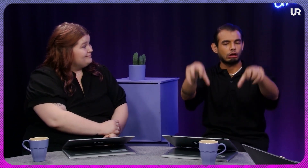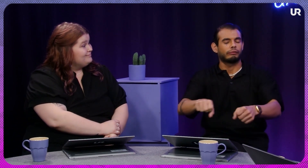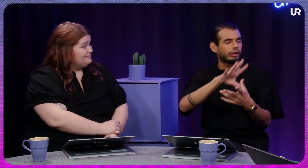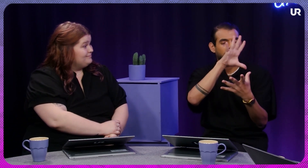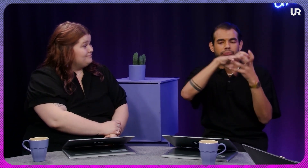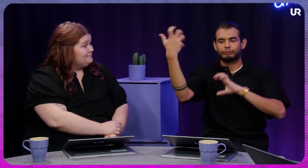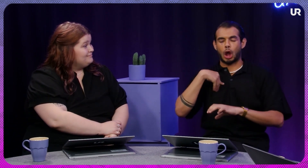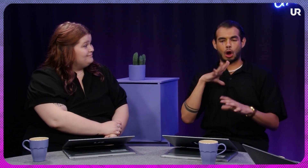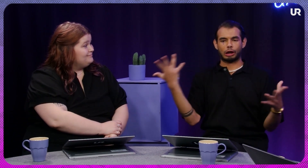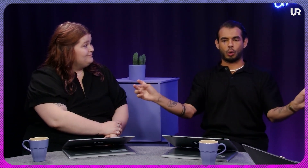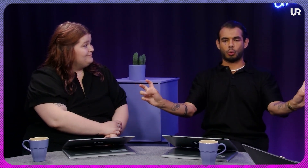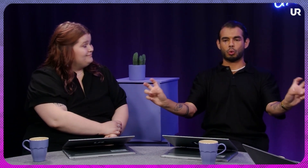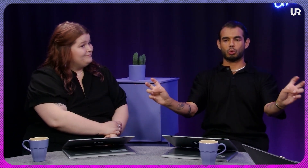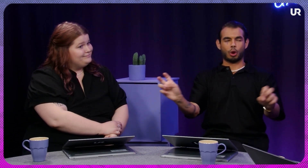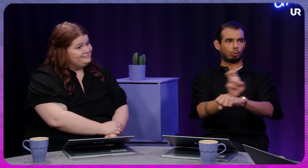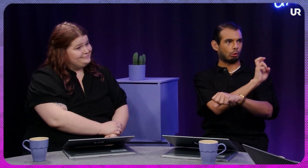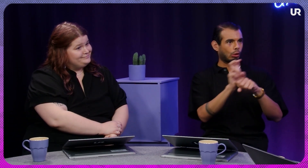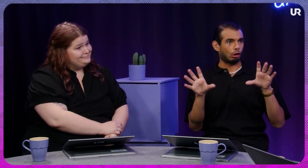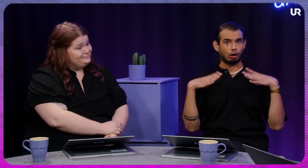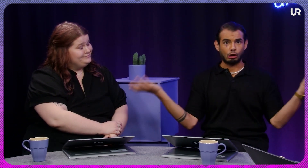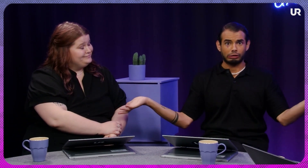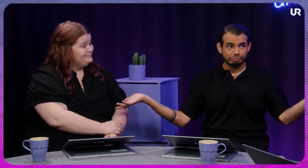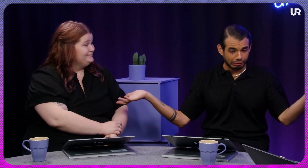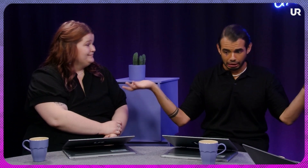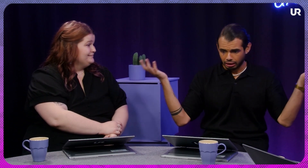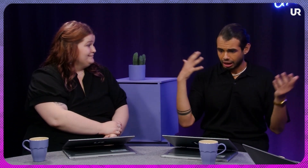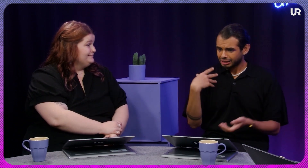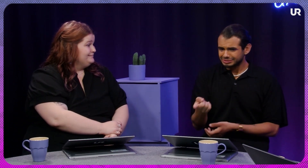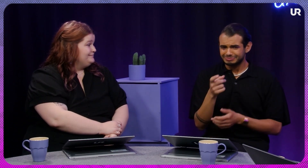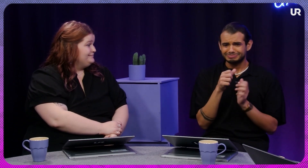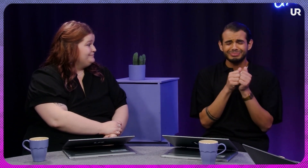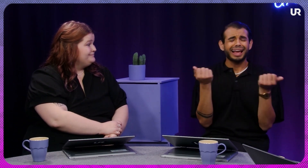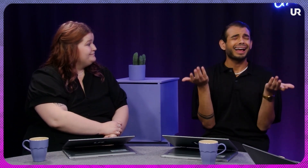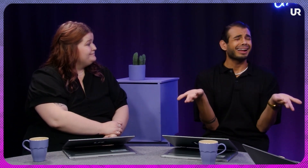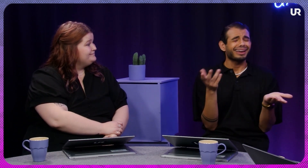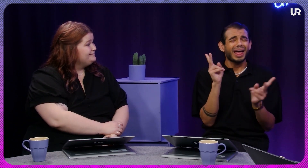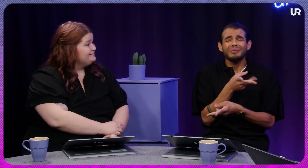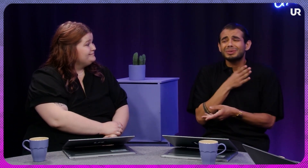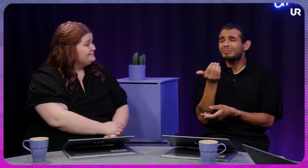Tekniken kommer ta över världen. Vi oroar oss för att tappa kontrollen.